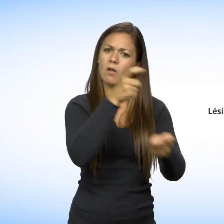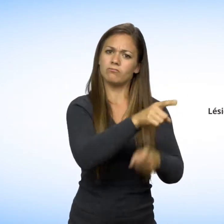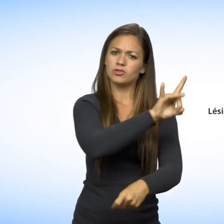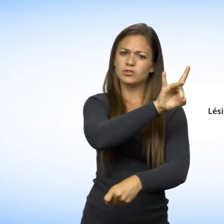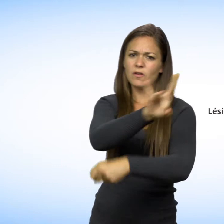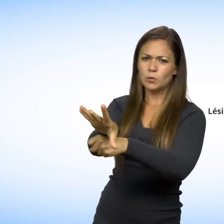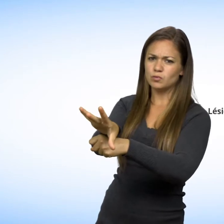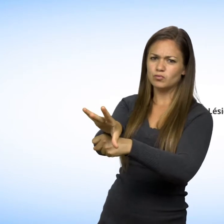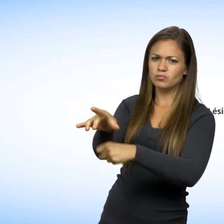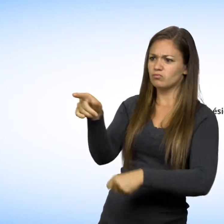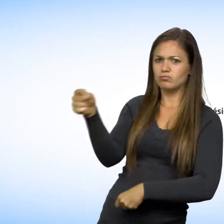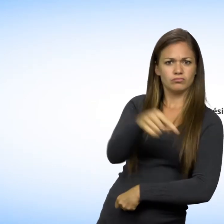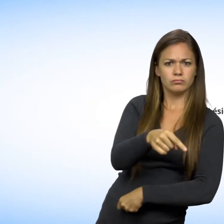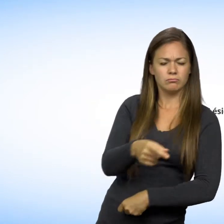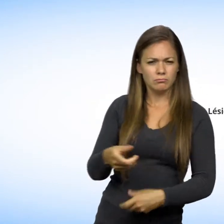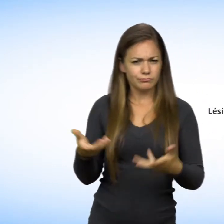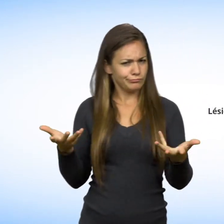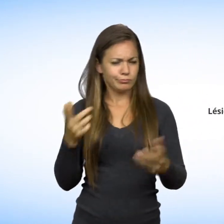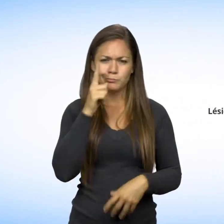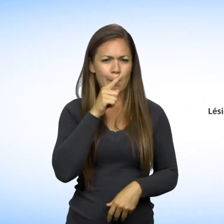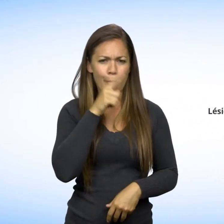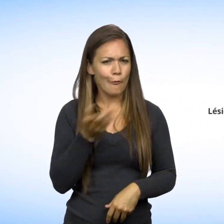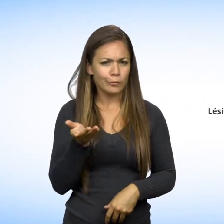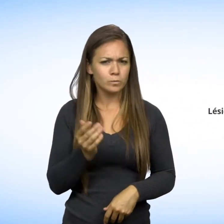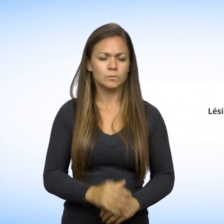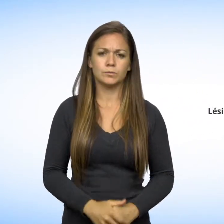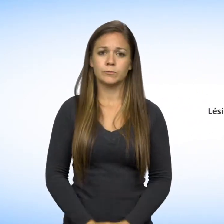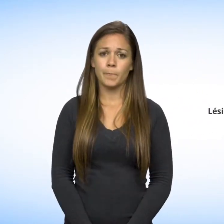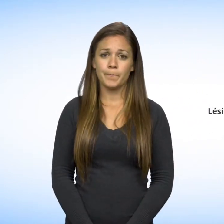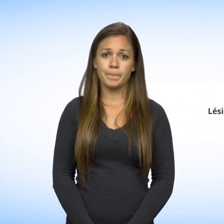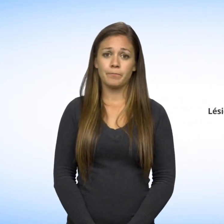Toutefois, le directeur général de l'établissement refuse la demande de ce dernier.